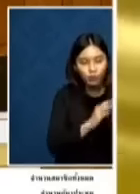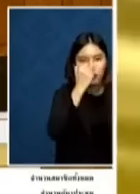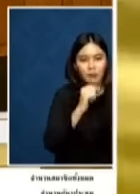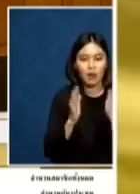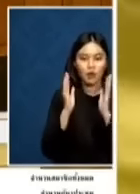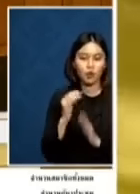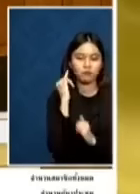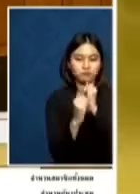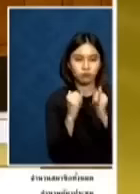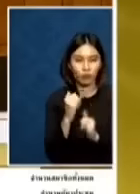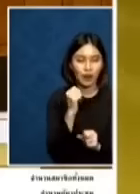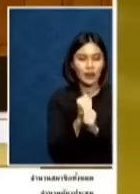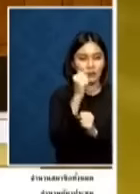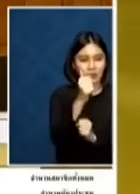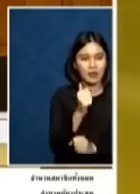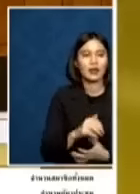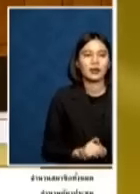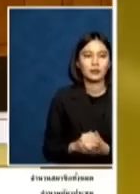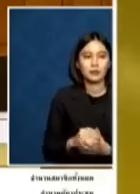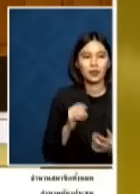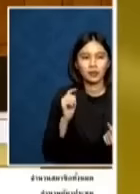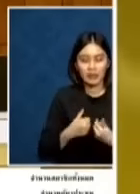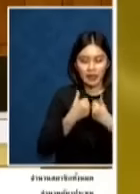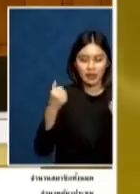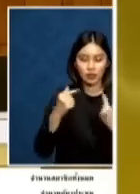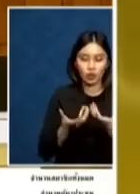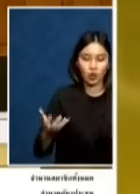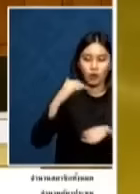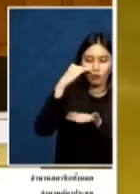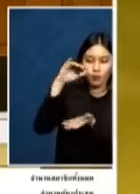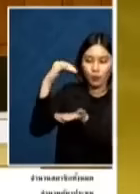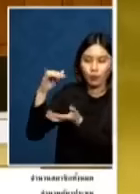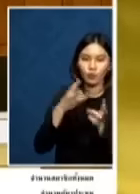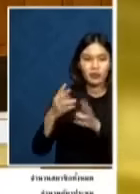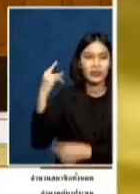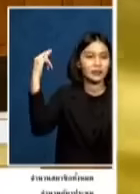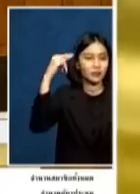นั้นมันจะมี 4 คดีใช่มั้ยฮะฉะนั้นตลาด หุ้นของวันที่ 17 มันก็เลยลดต่ำลงมามากนะ